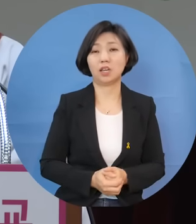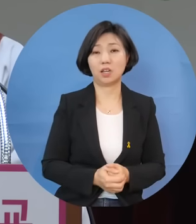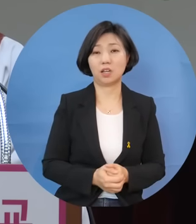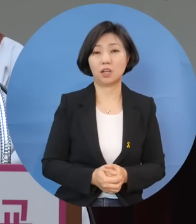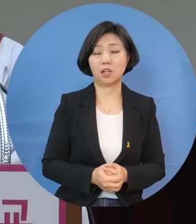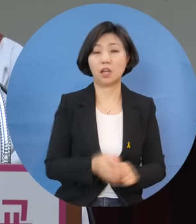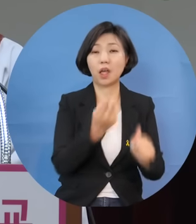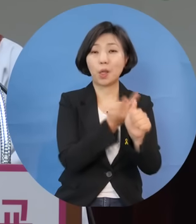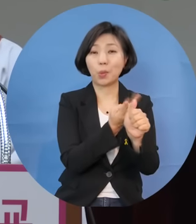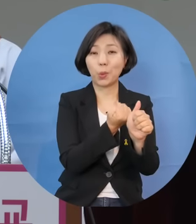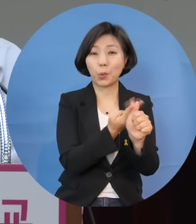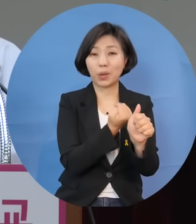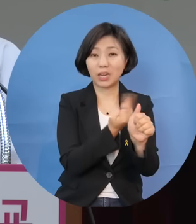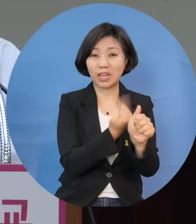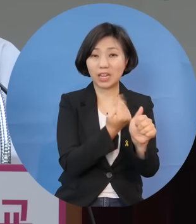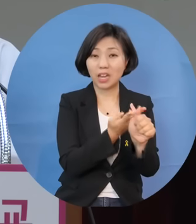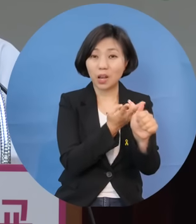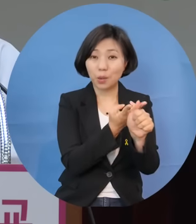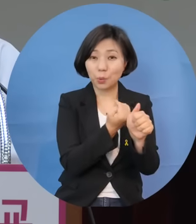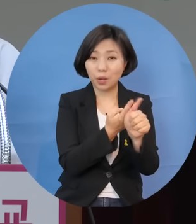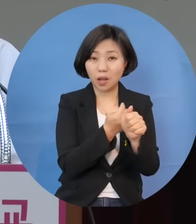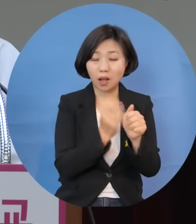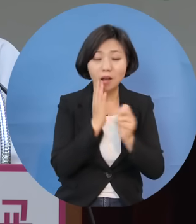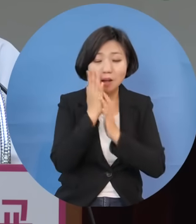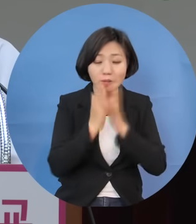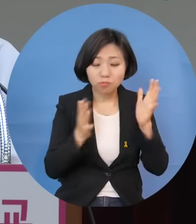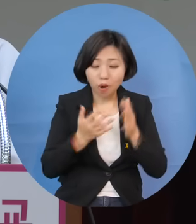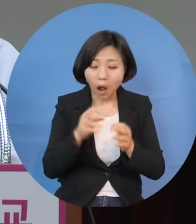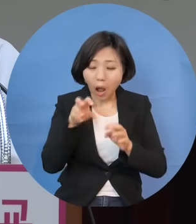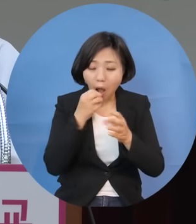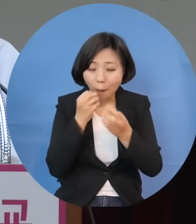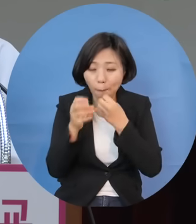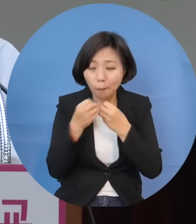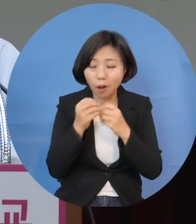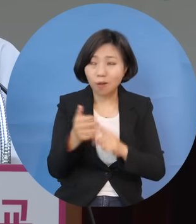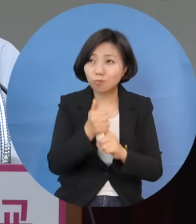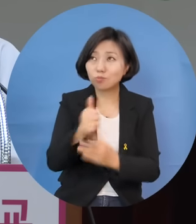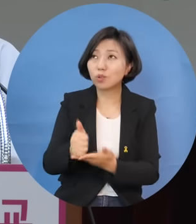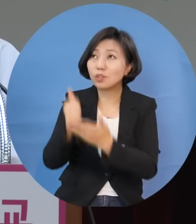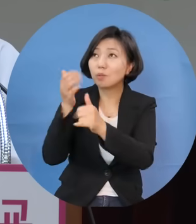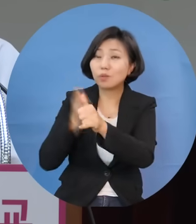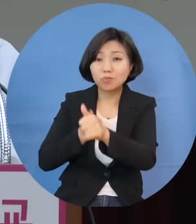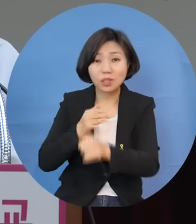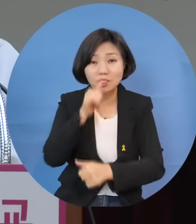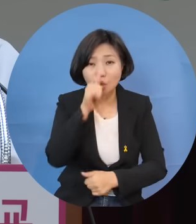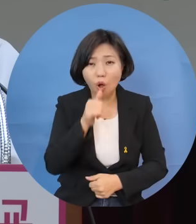토끼가 풀 뜯어먹게 해달라고 부처님한테 부탁할까, 안 할까? 안 하겠죠? (웃음)